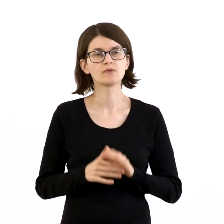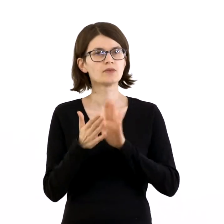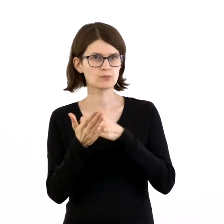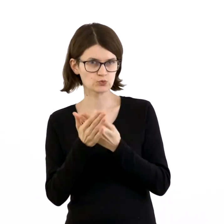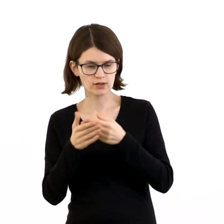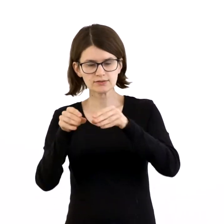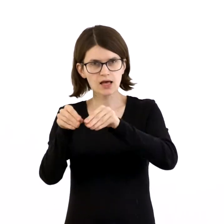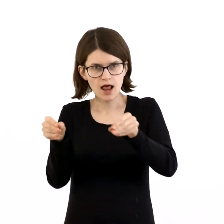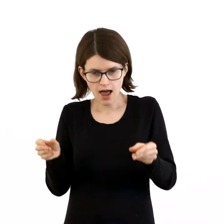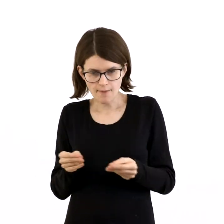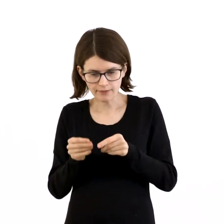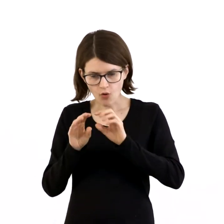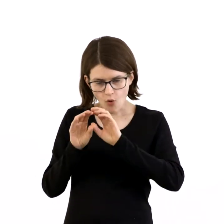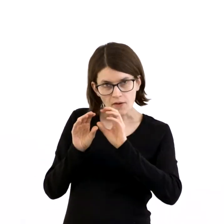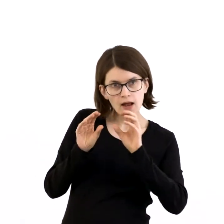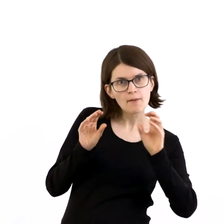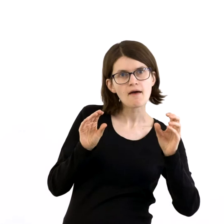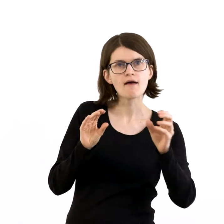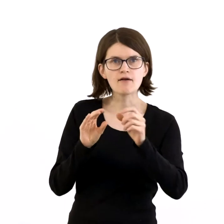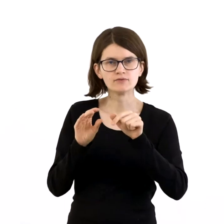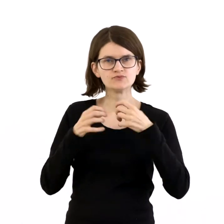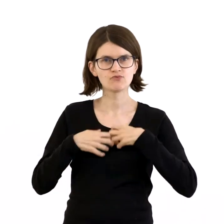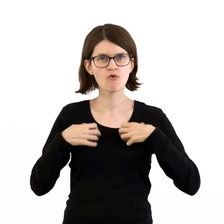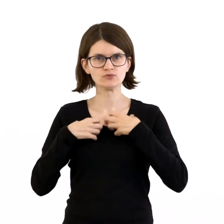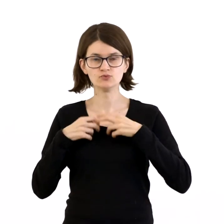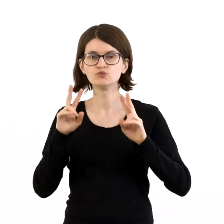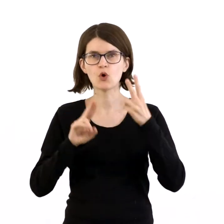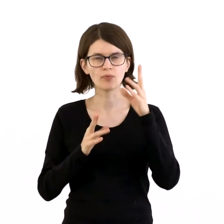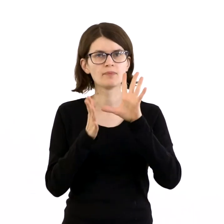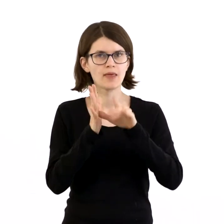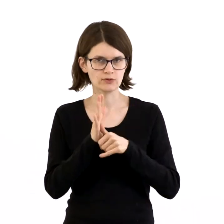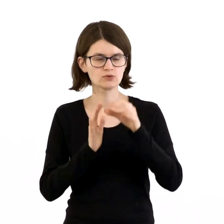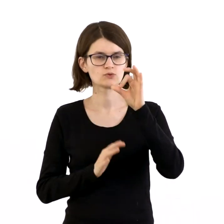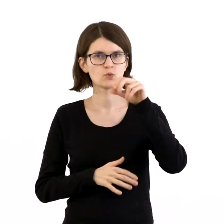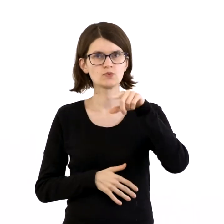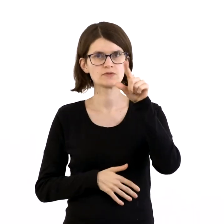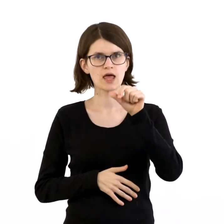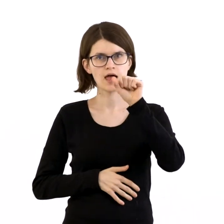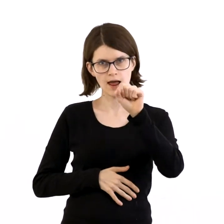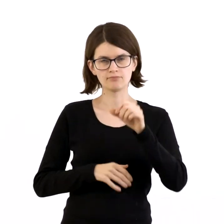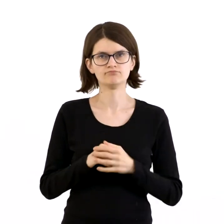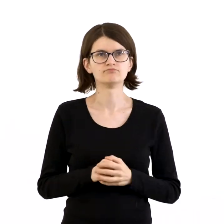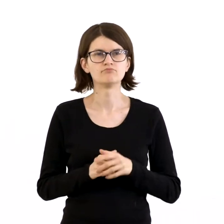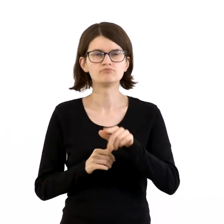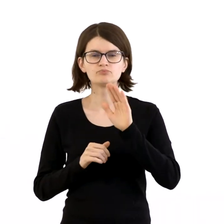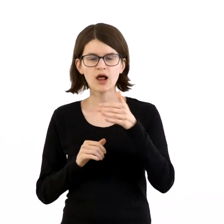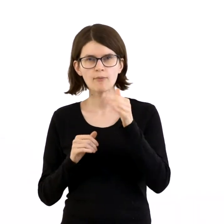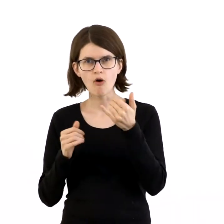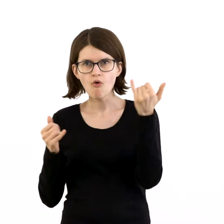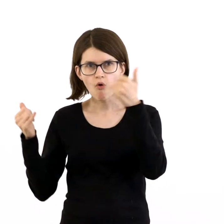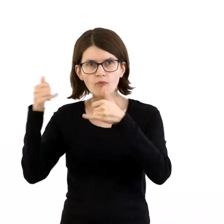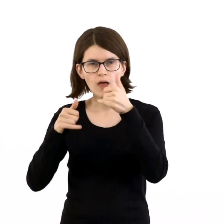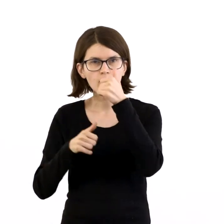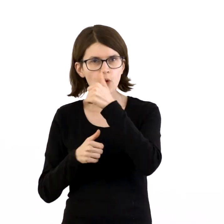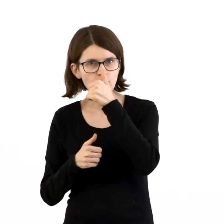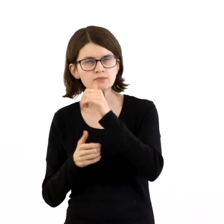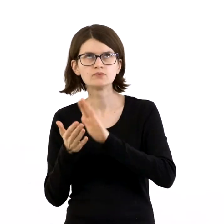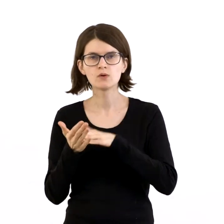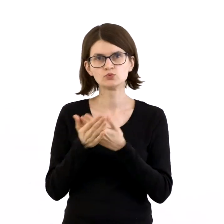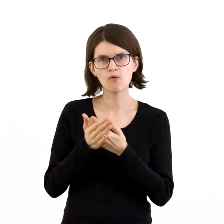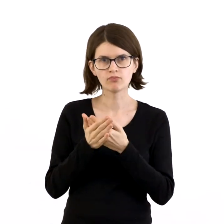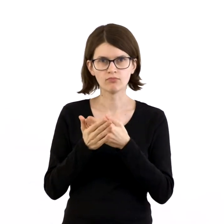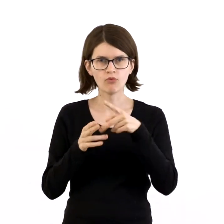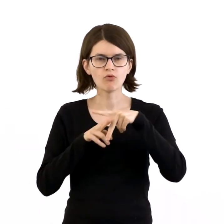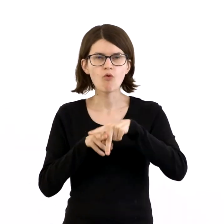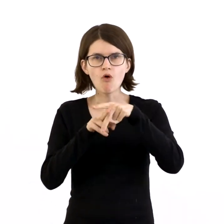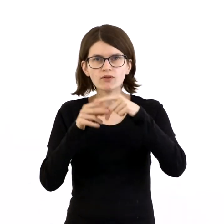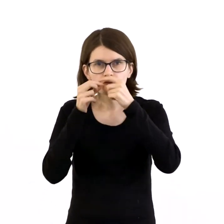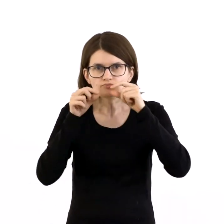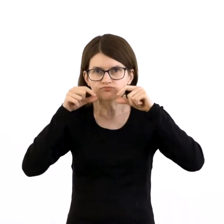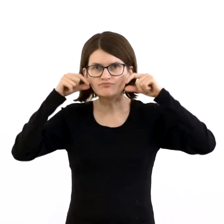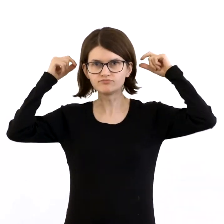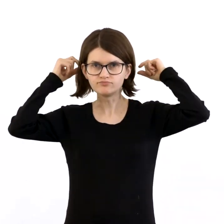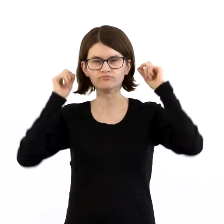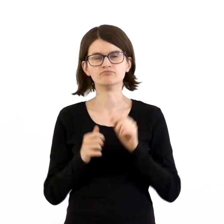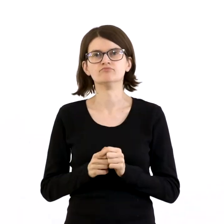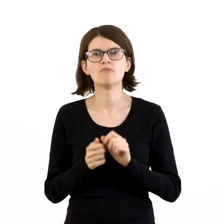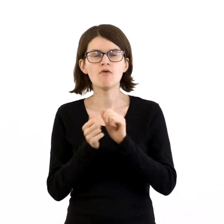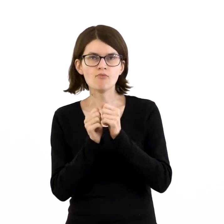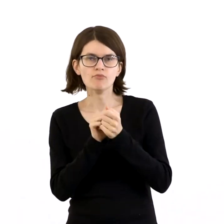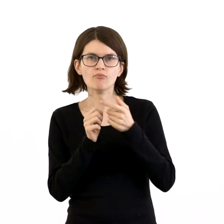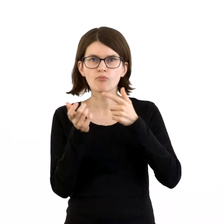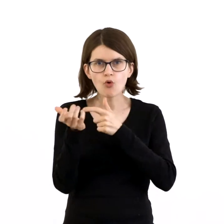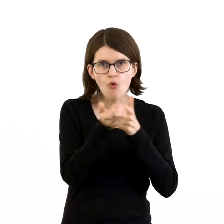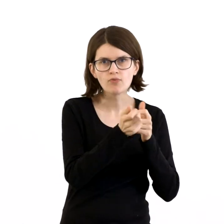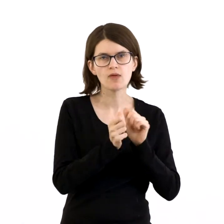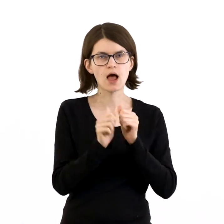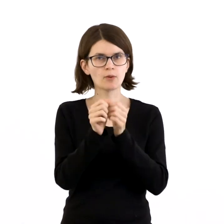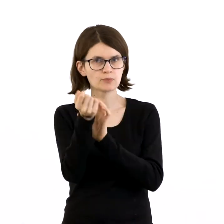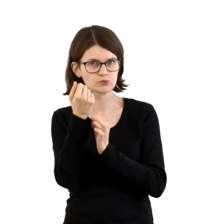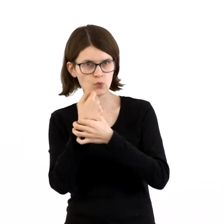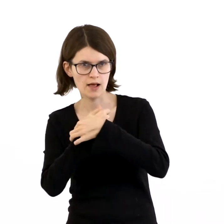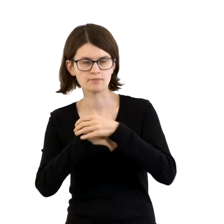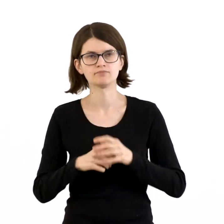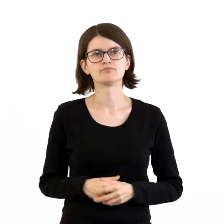(ceramika z ornamentami zwierzęcymi z Suzy i przedmioty z brązu: elementy końskich uprzęży, broń, biżuteria itp).